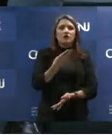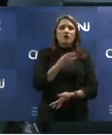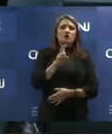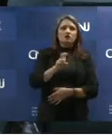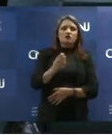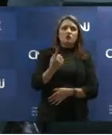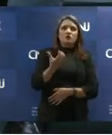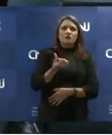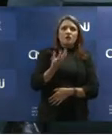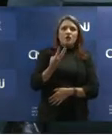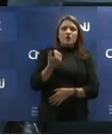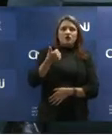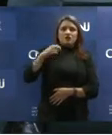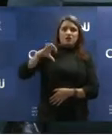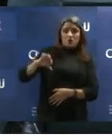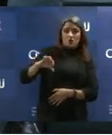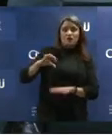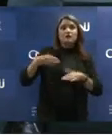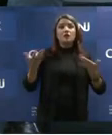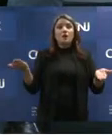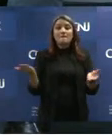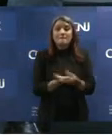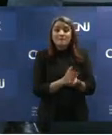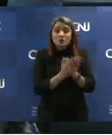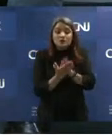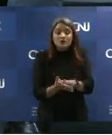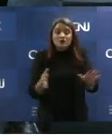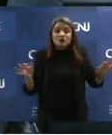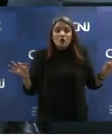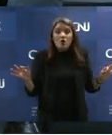o processo só foi concluído para o gabinete da magistrada